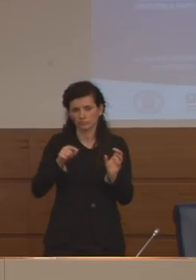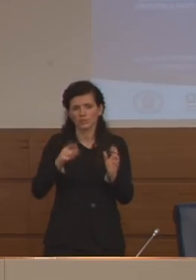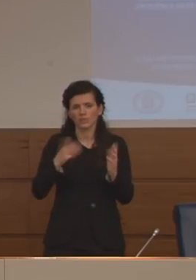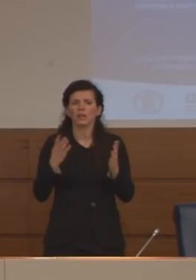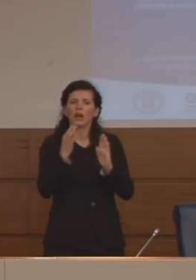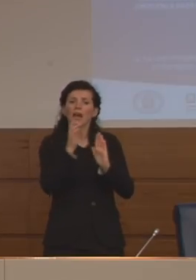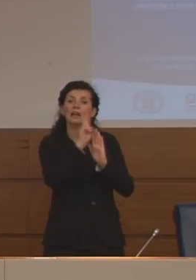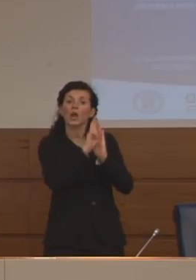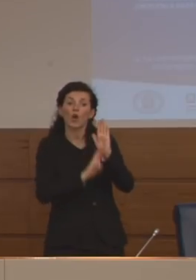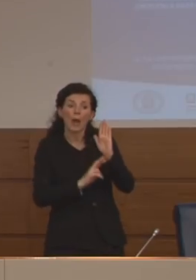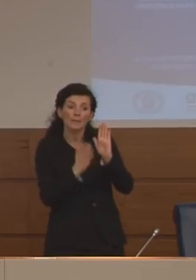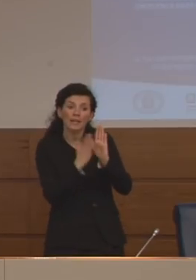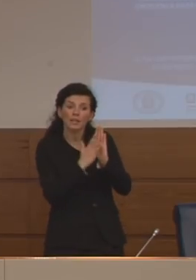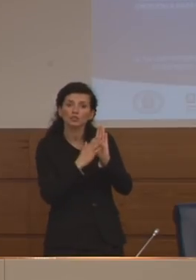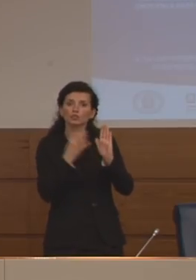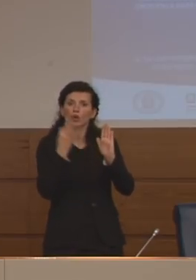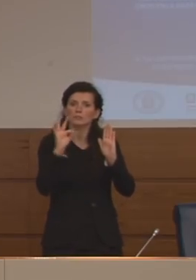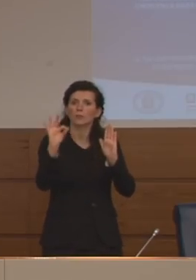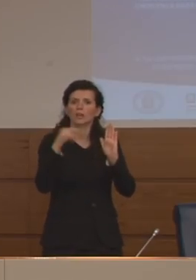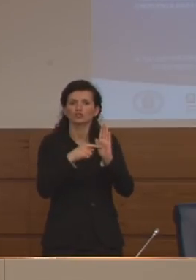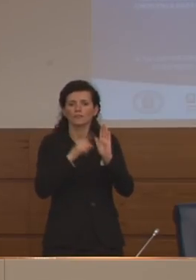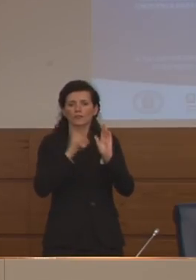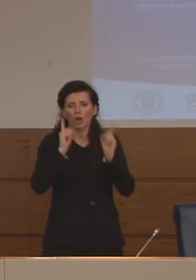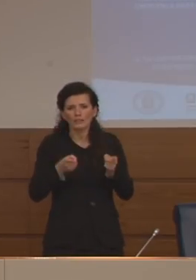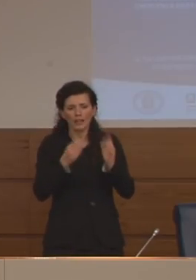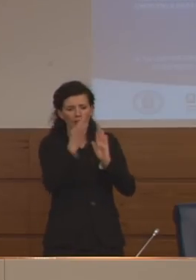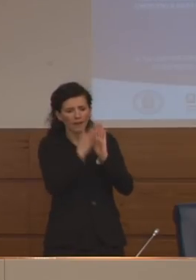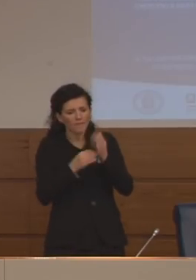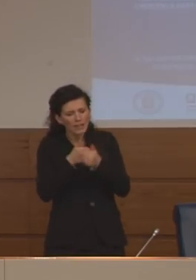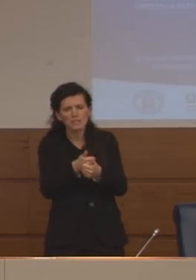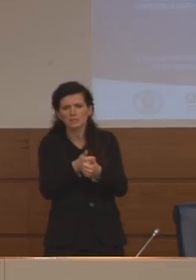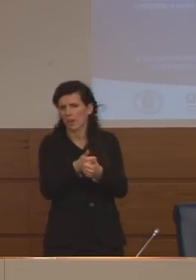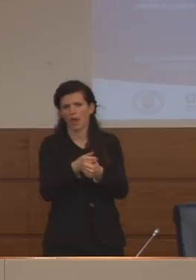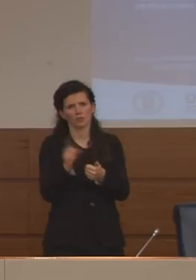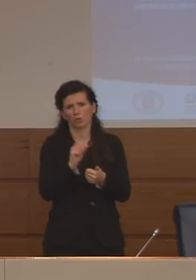Per cui in realtà non hanno standard specifici da rispettare e che